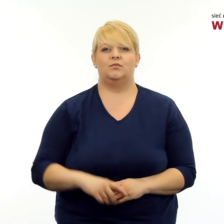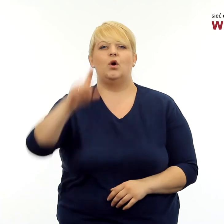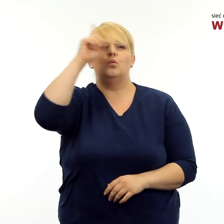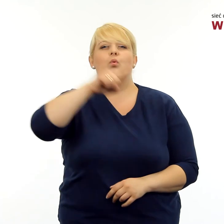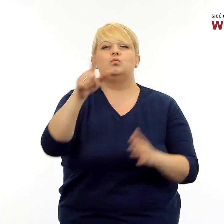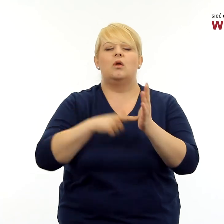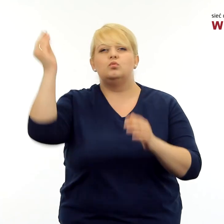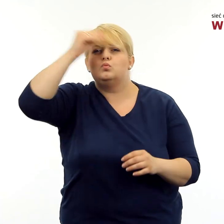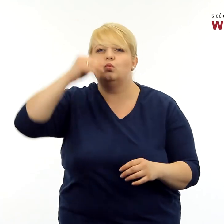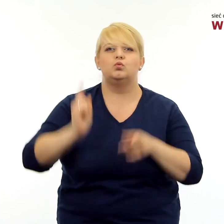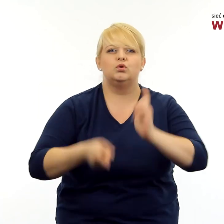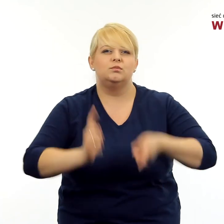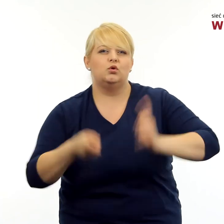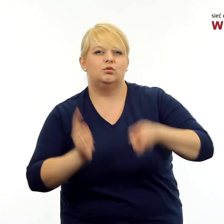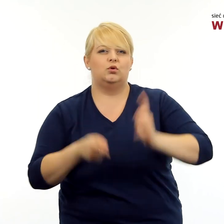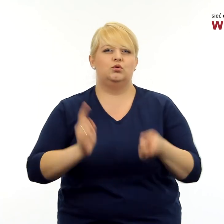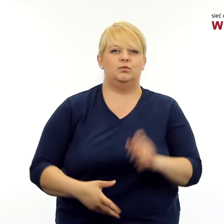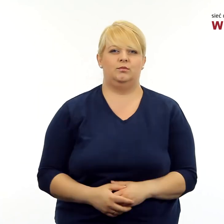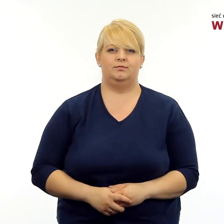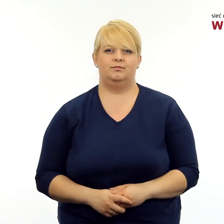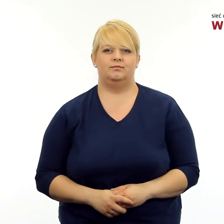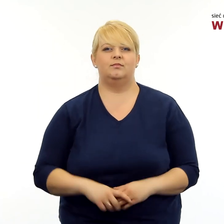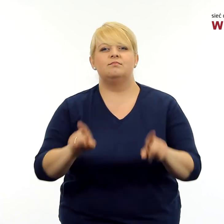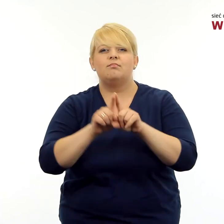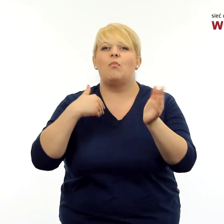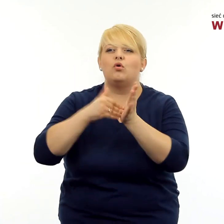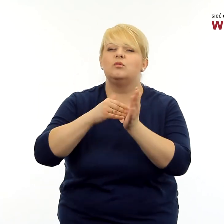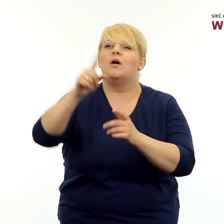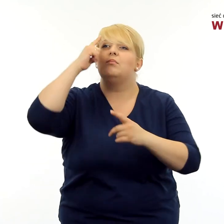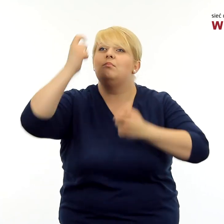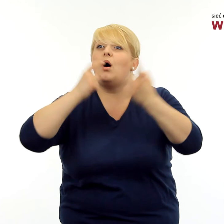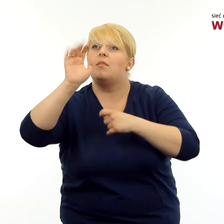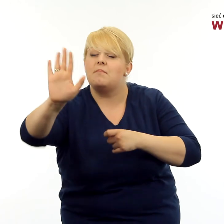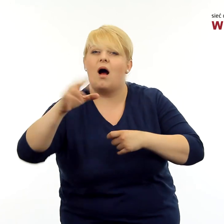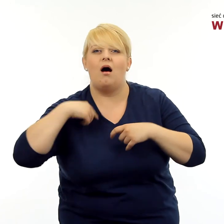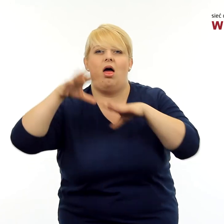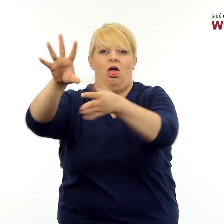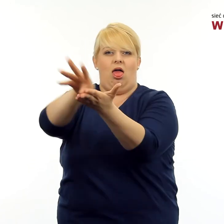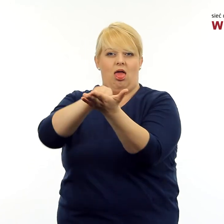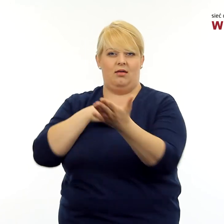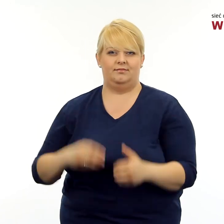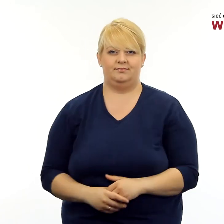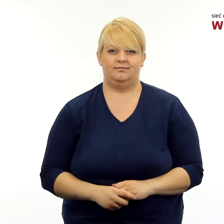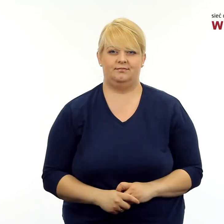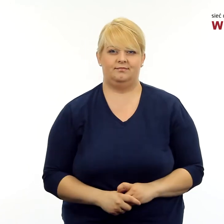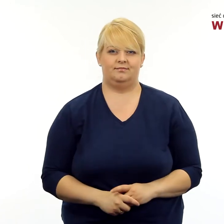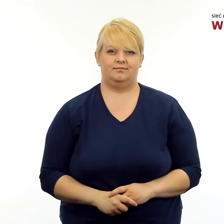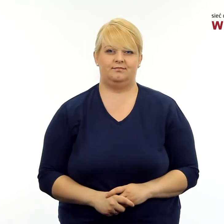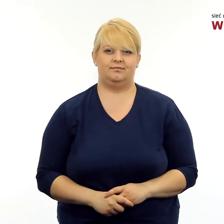Ludzie często uczą się w biegu, potrzebują inspiracji od innych osób.